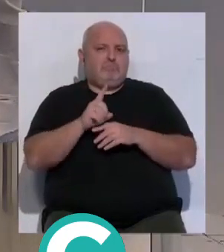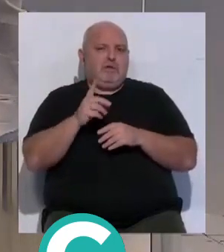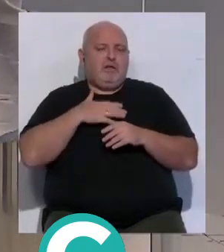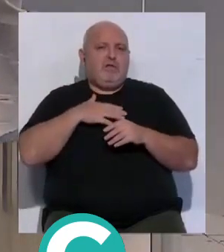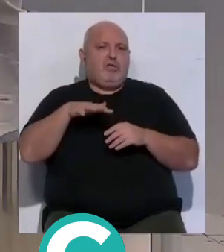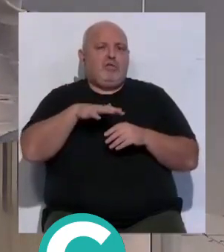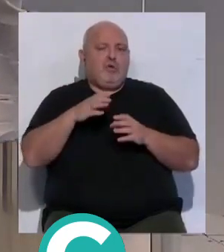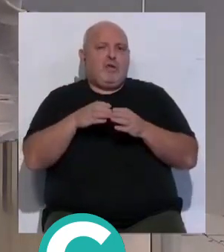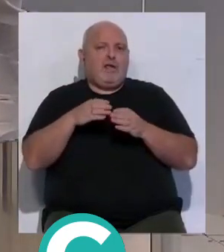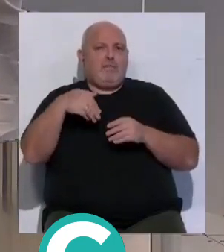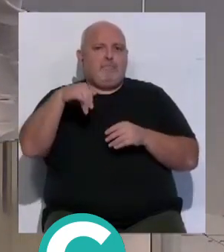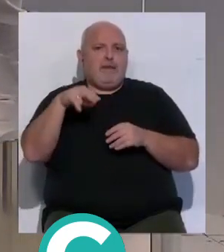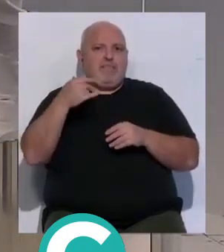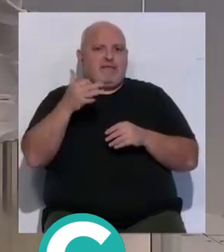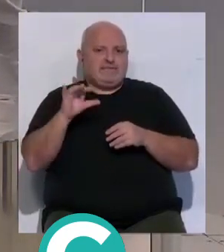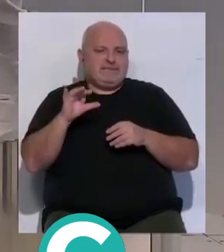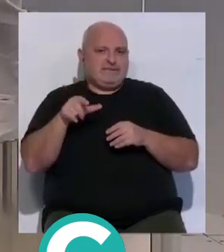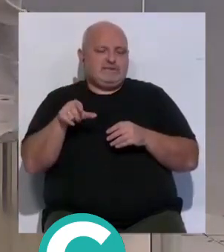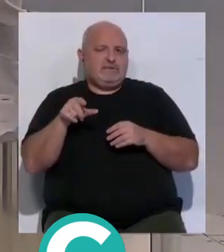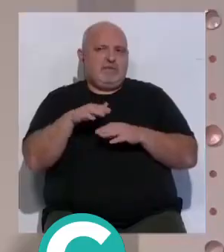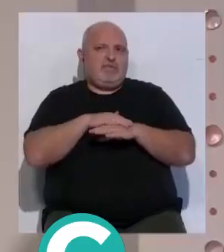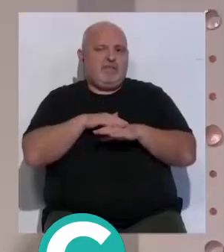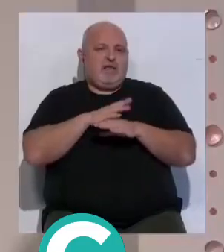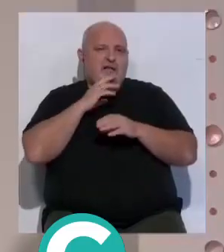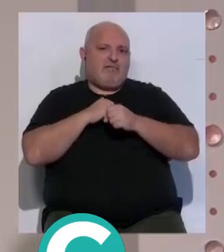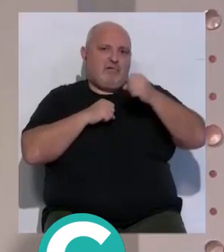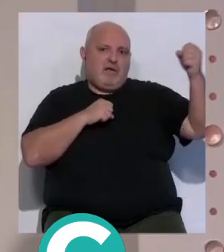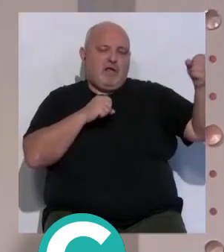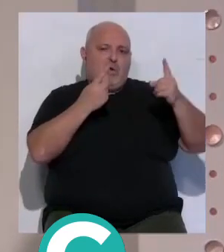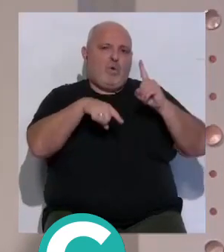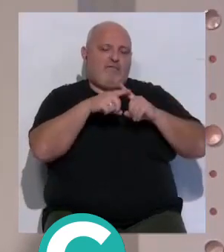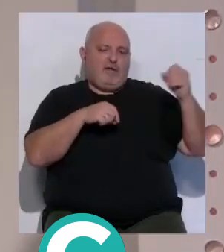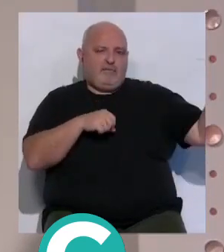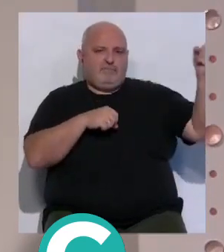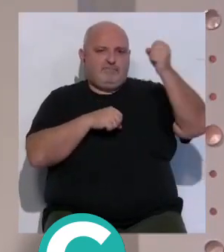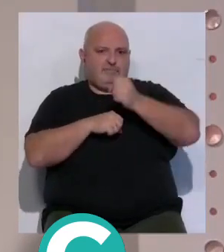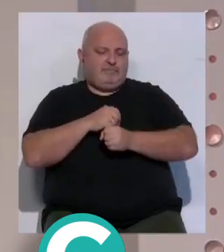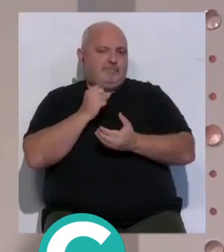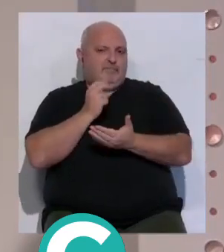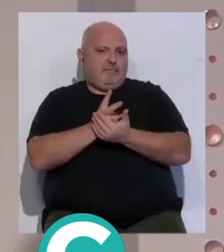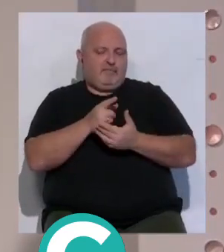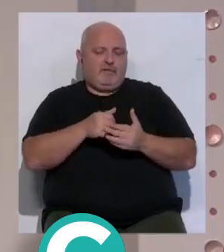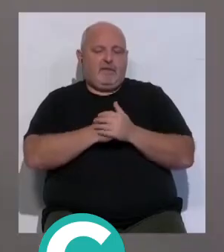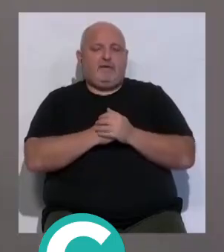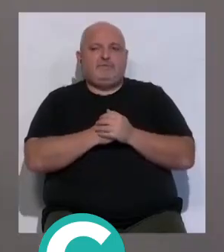deportivo mirandés dentro de esa cesión que tiene el club adicta al conjunto del Norte del Milanés